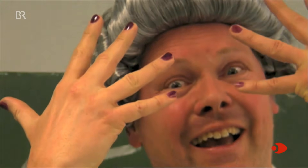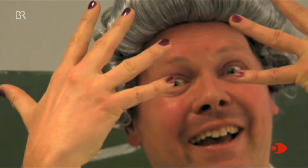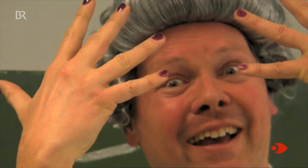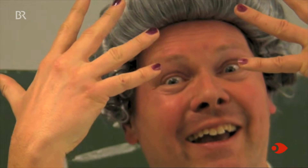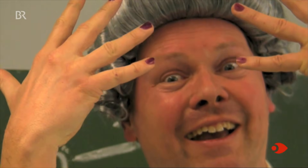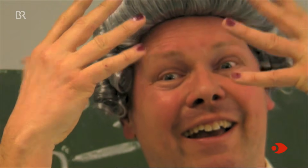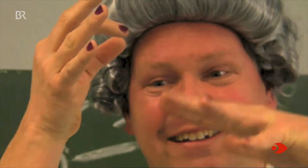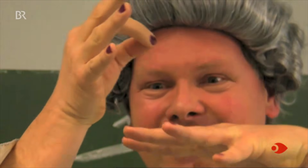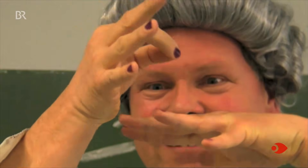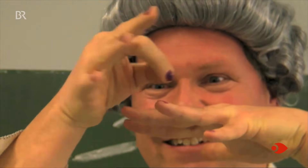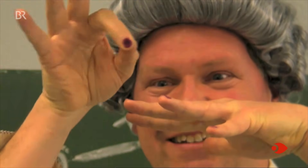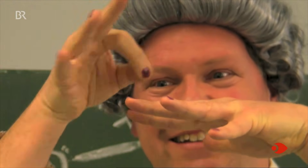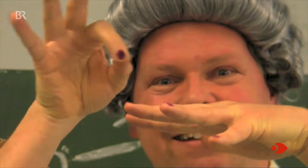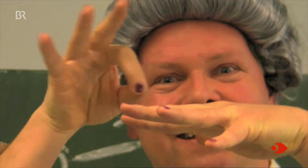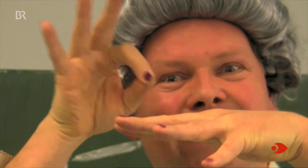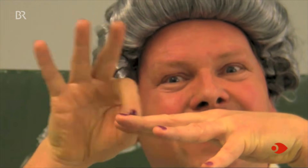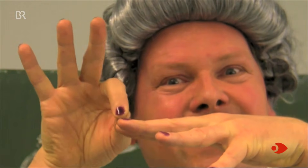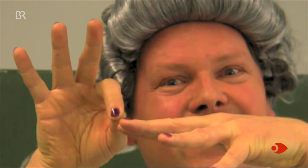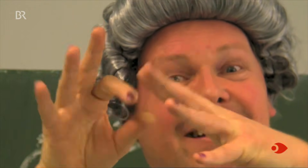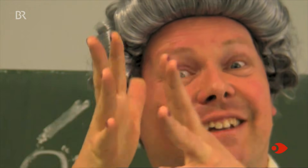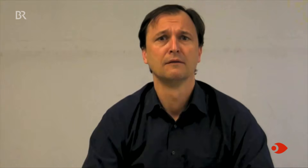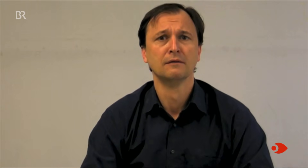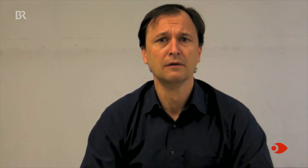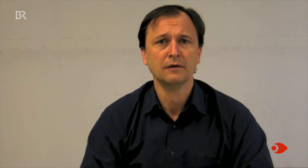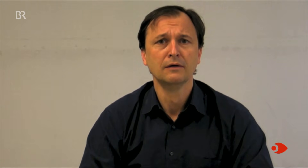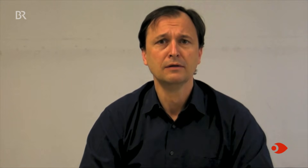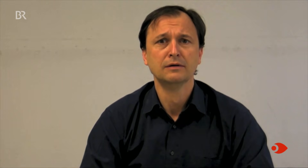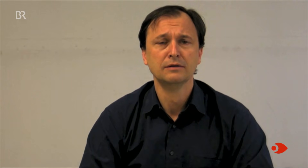Gebärden mit lackierten Fingernägeln.